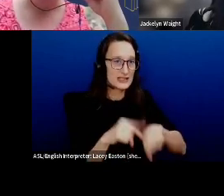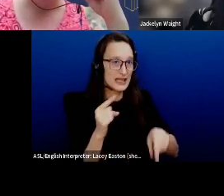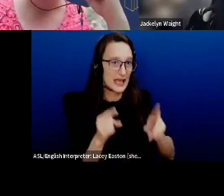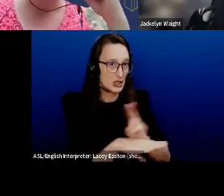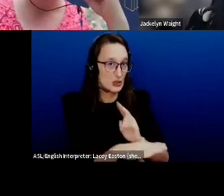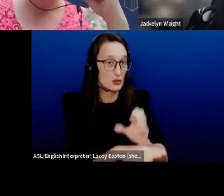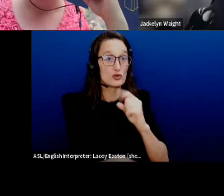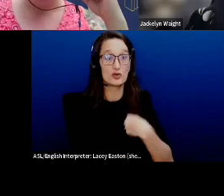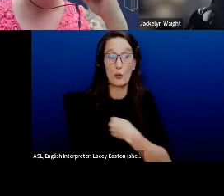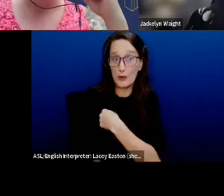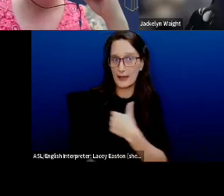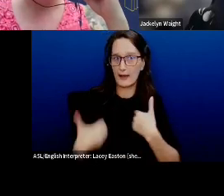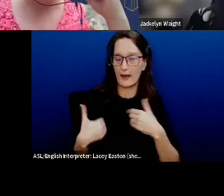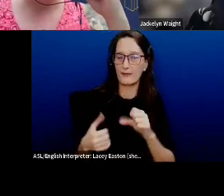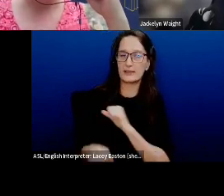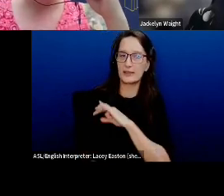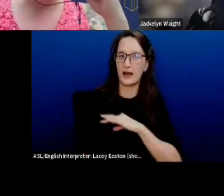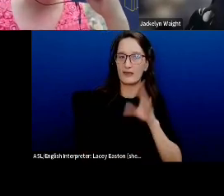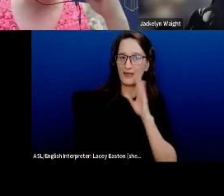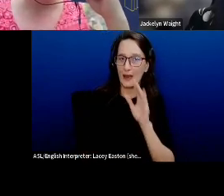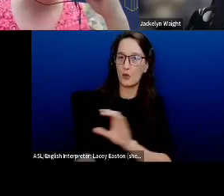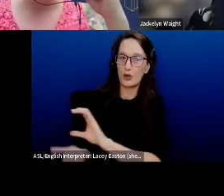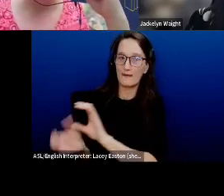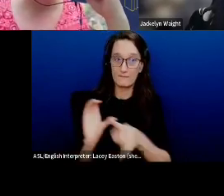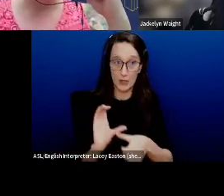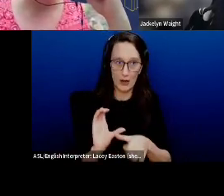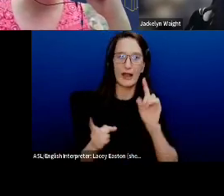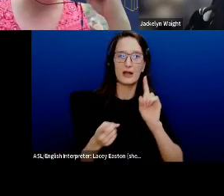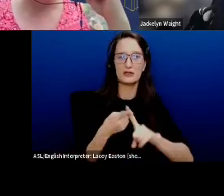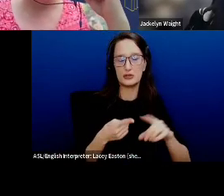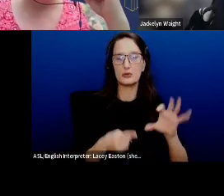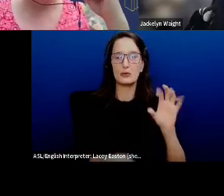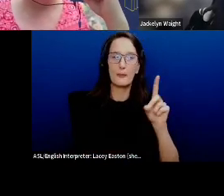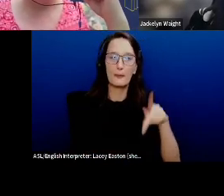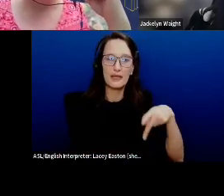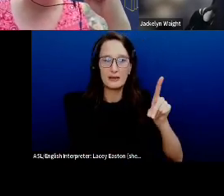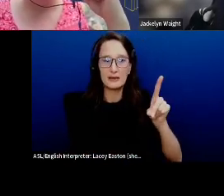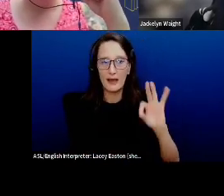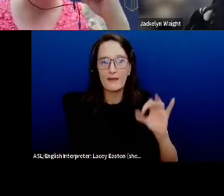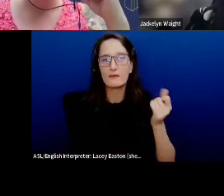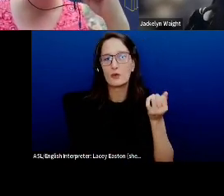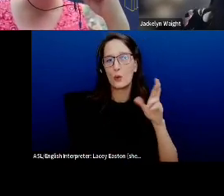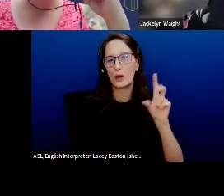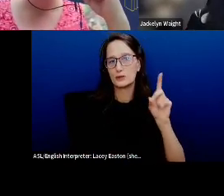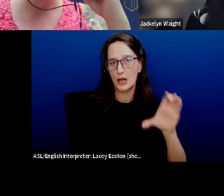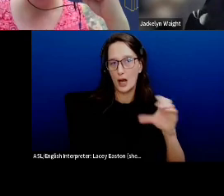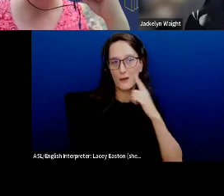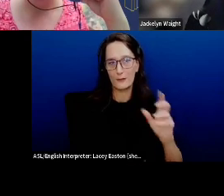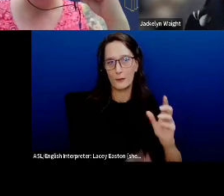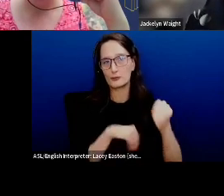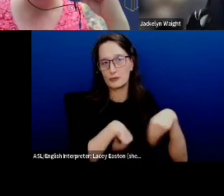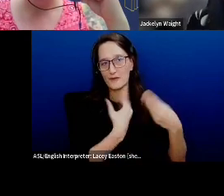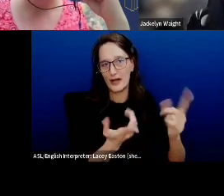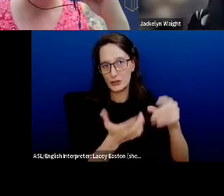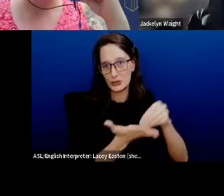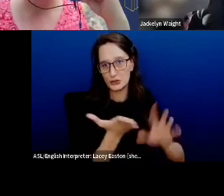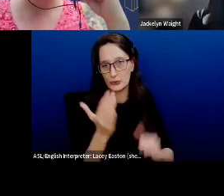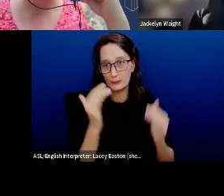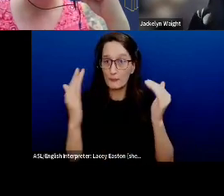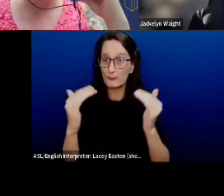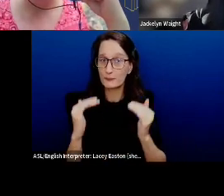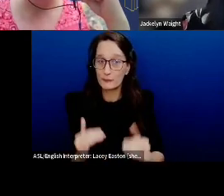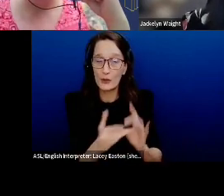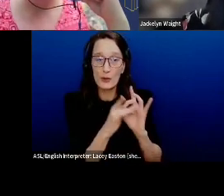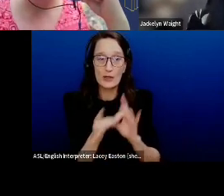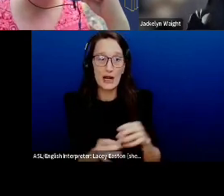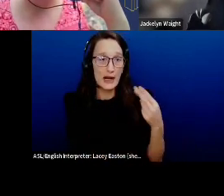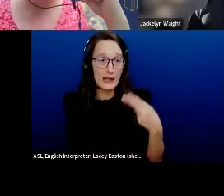formato .doc o PDF para su estudiante. Diapositiva. En cuanto al material de la escuela secundaria, principalmente tenemos